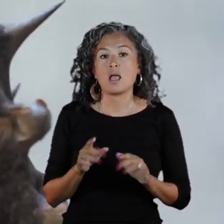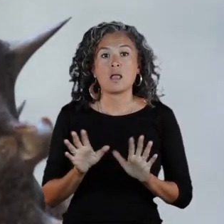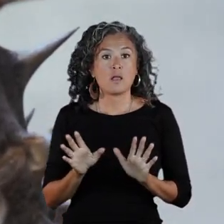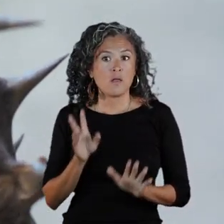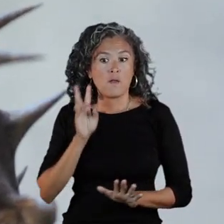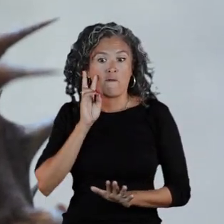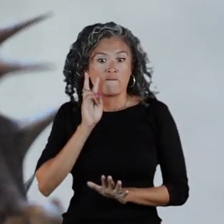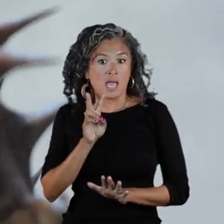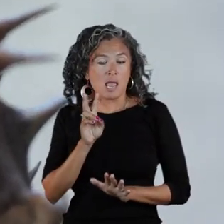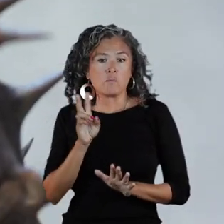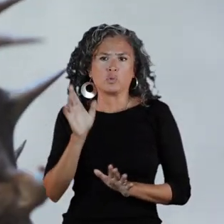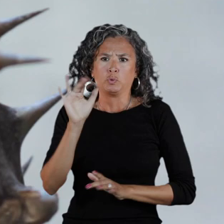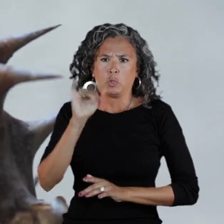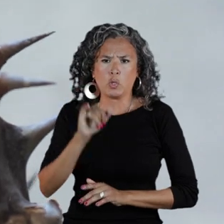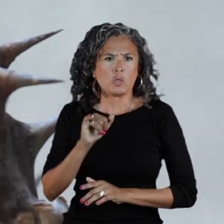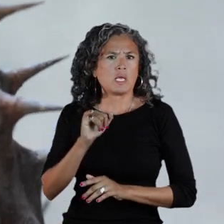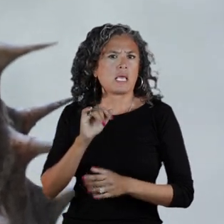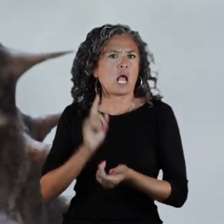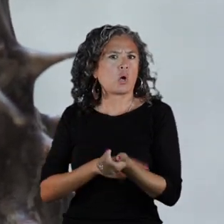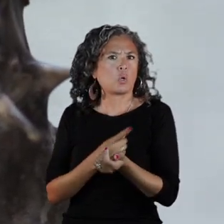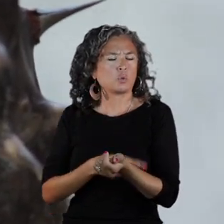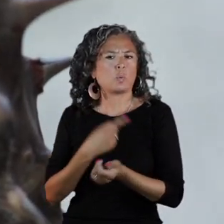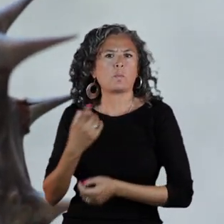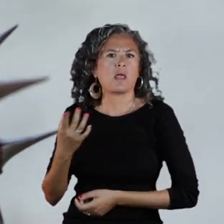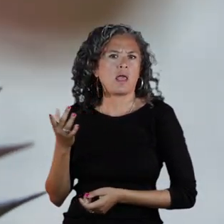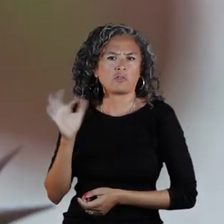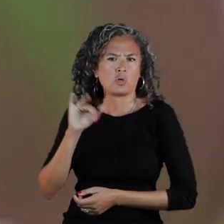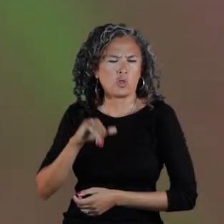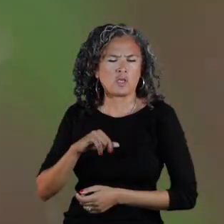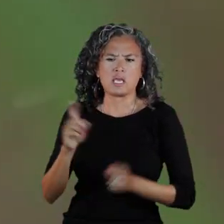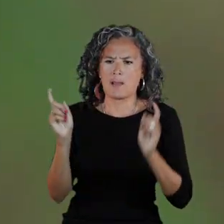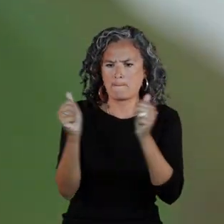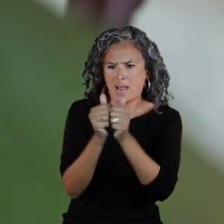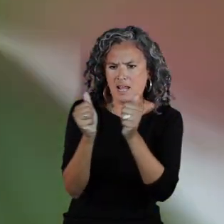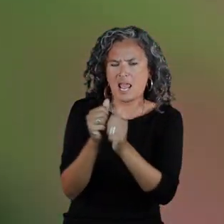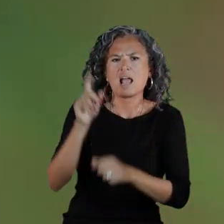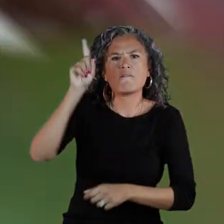Si observamos un poco en lo cotidiano, en la rutina, hay un montón de desencuentros,